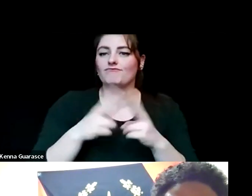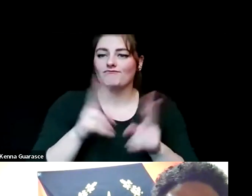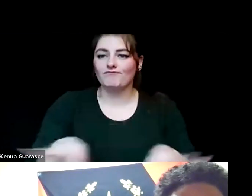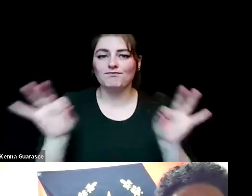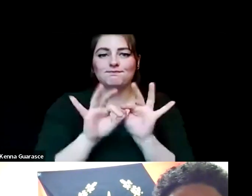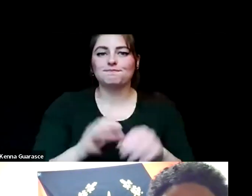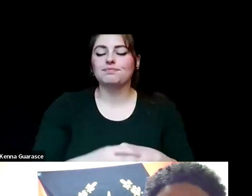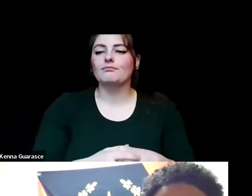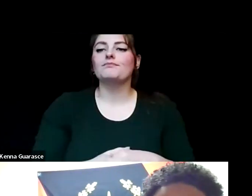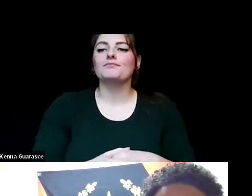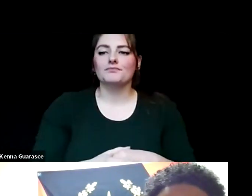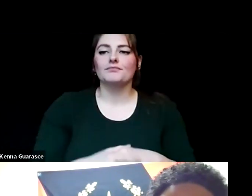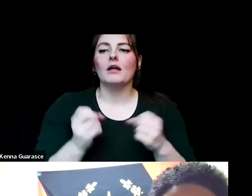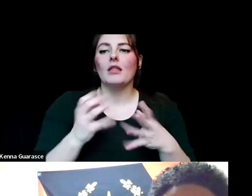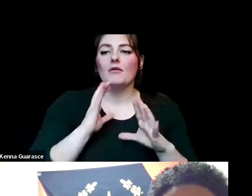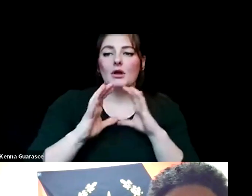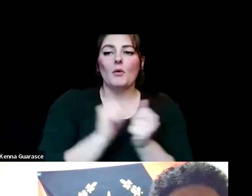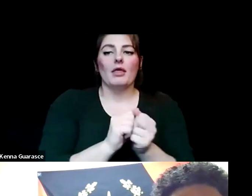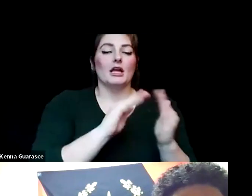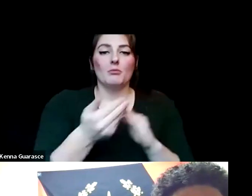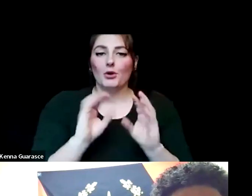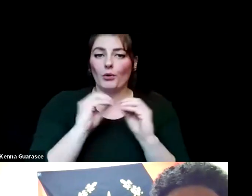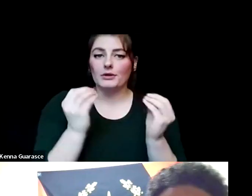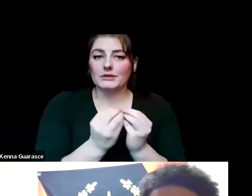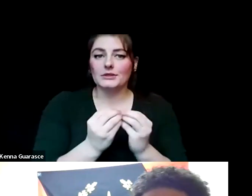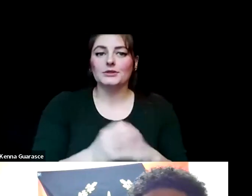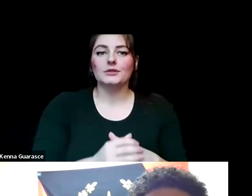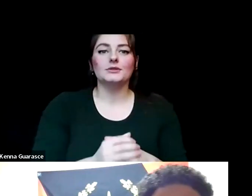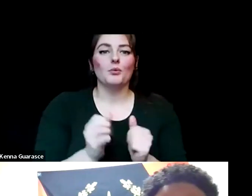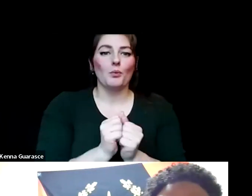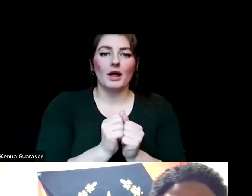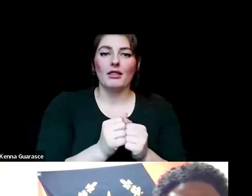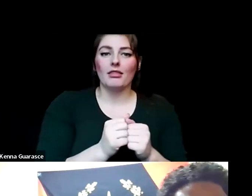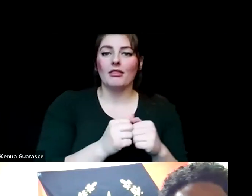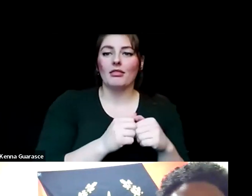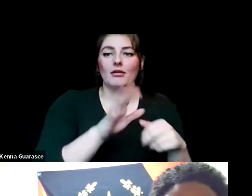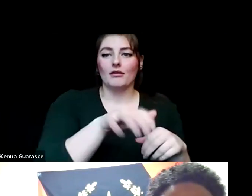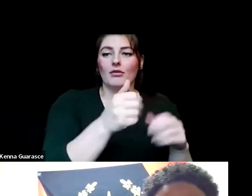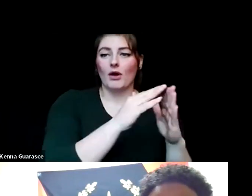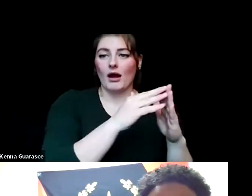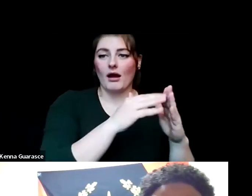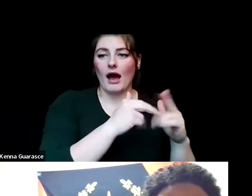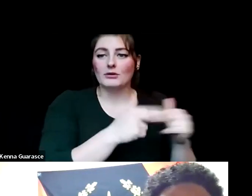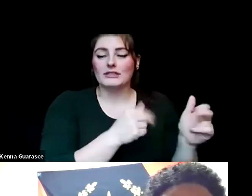una línea de comunicación con organizaciones comunitarias, con viviendas de relevo, viviendas de transición, cosas así.